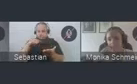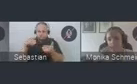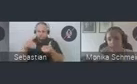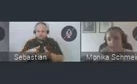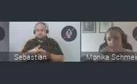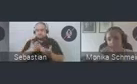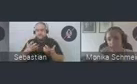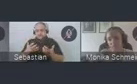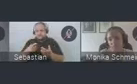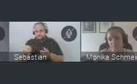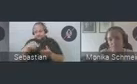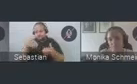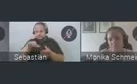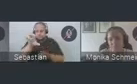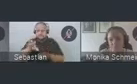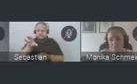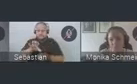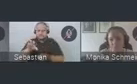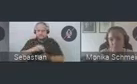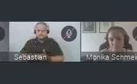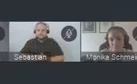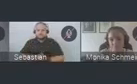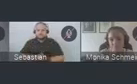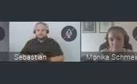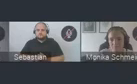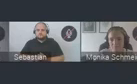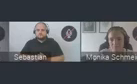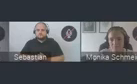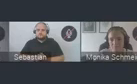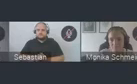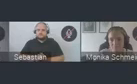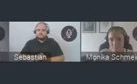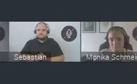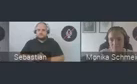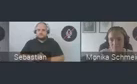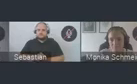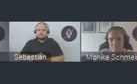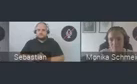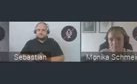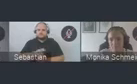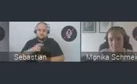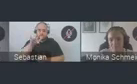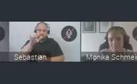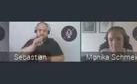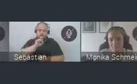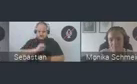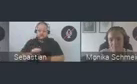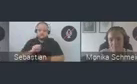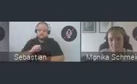więc zachęcam do zajrzenia, przejrzenia i na pewno... Znajdują się tam przeróżne scenariusze.